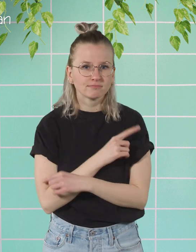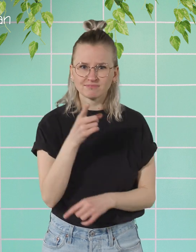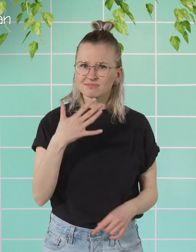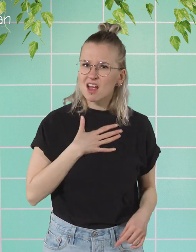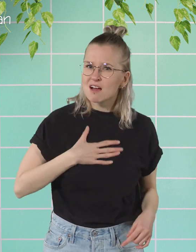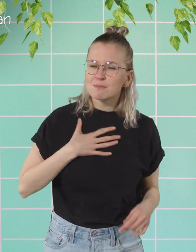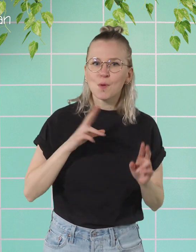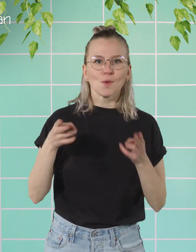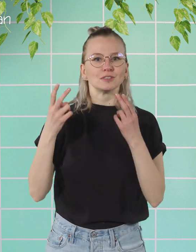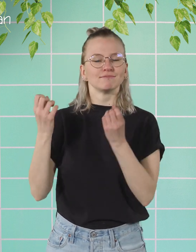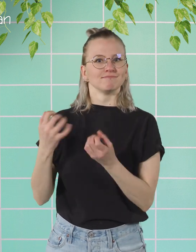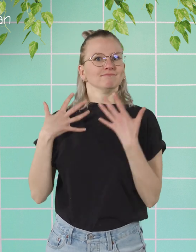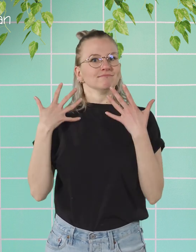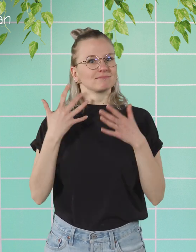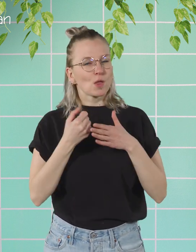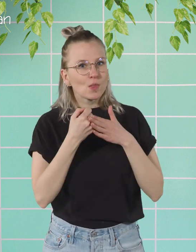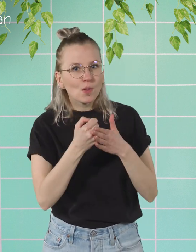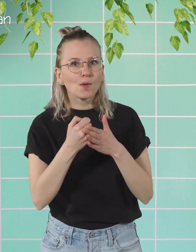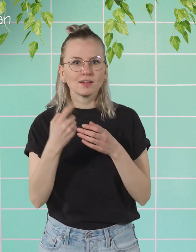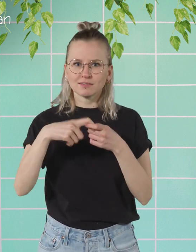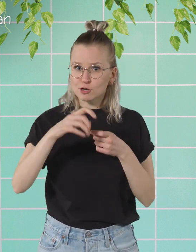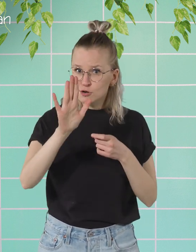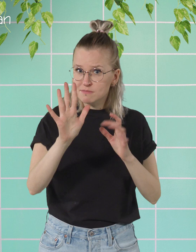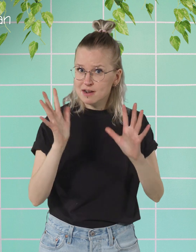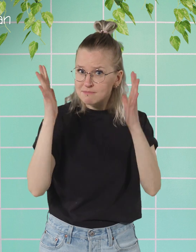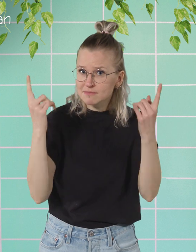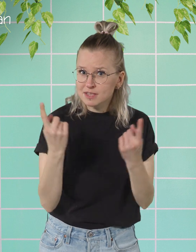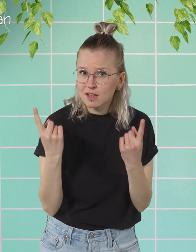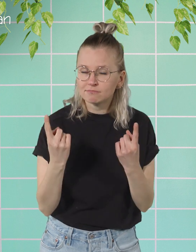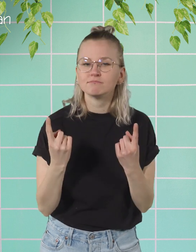Haluatko saada uusia ideoita ja tukea elämäntilanteeseesi?